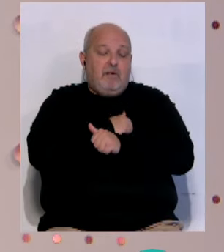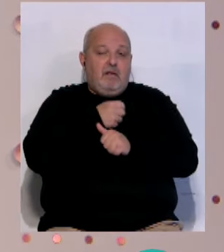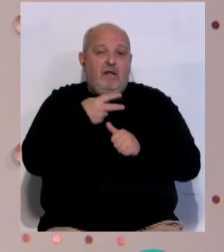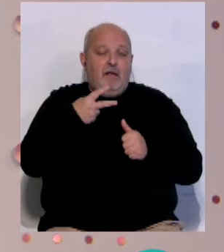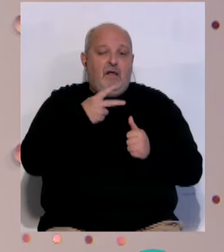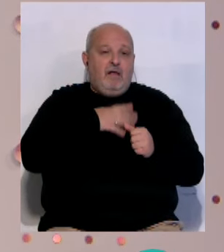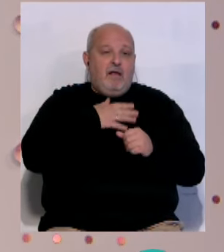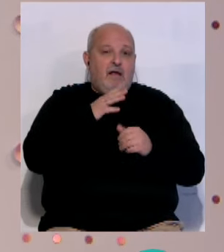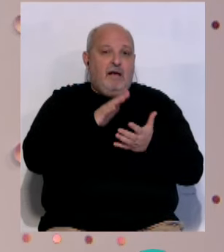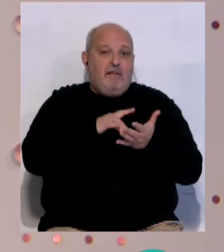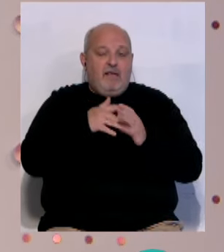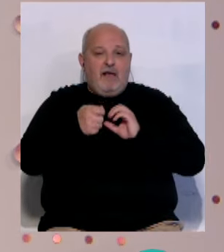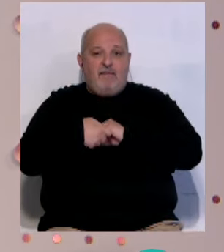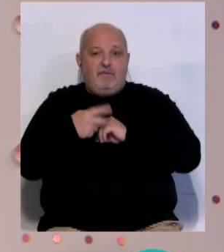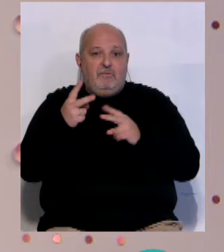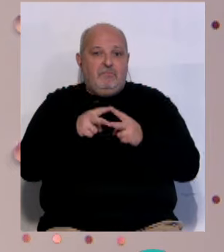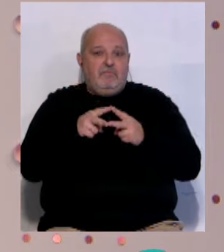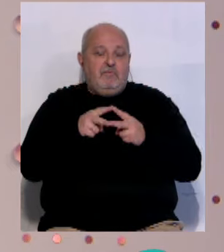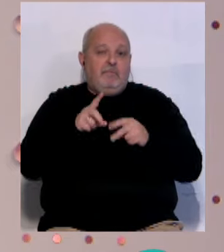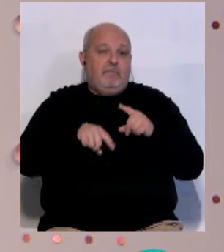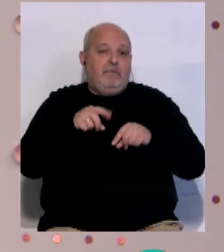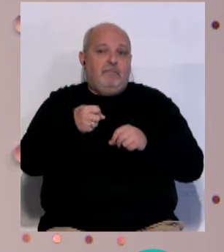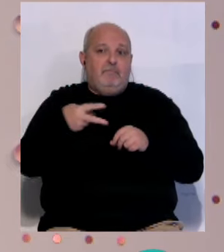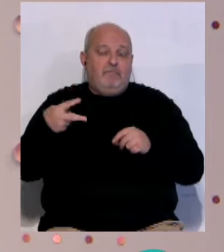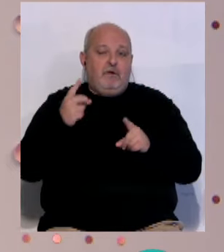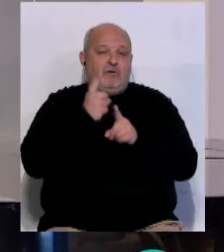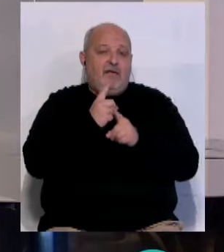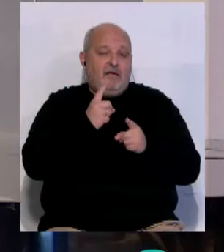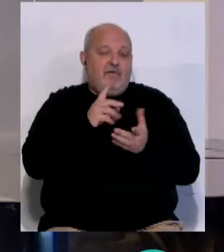finales importantísimas y que en función de lo que se haga contra el Valencia pues quizás pues